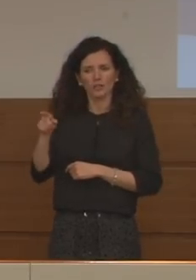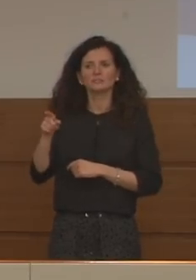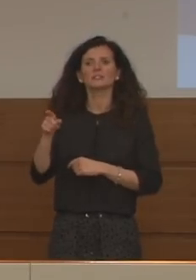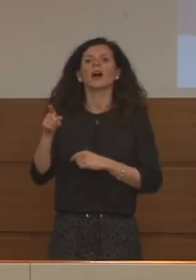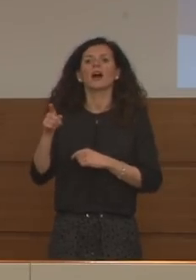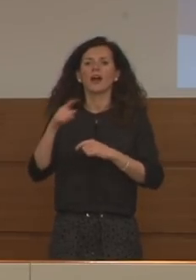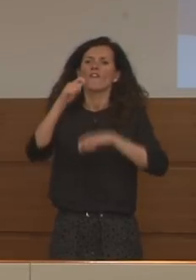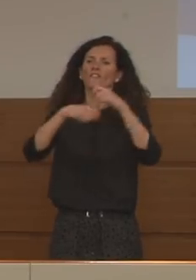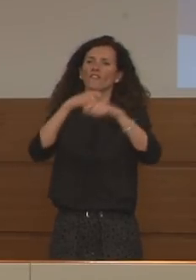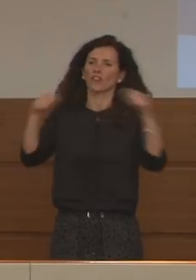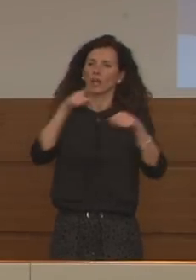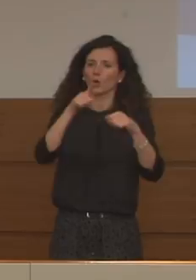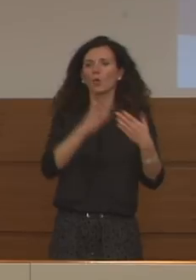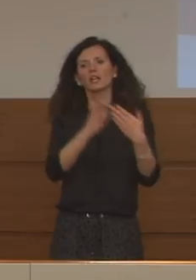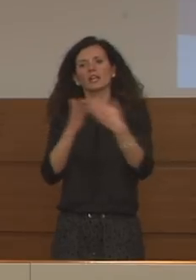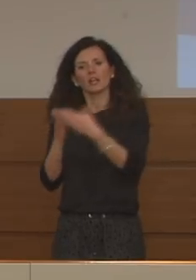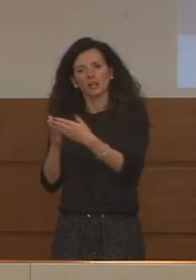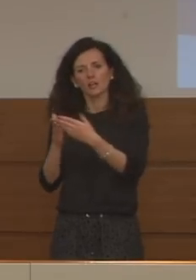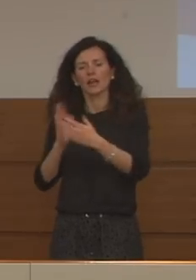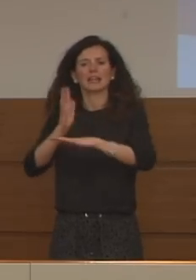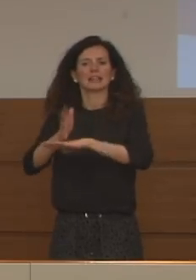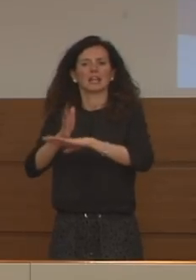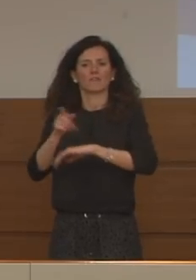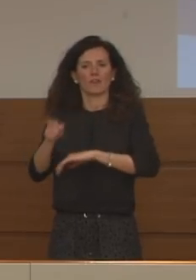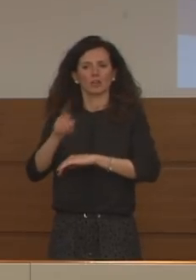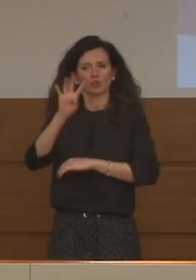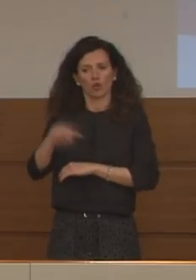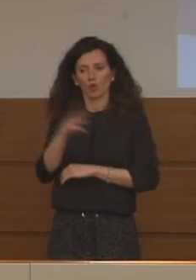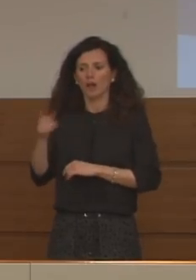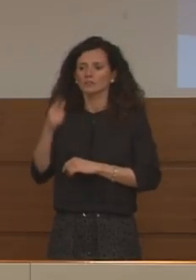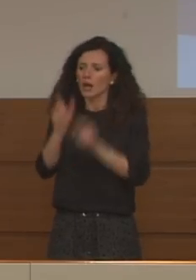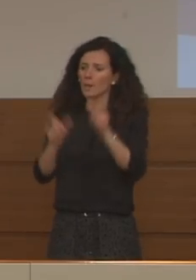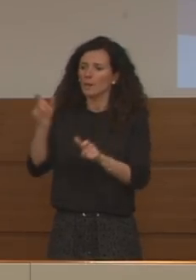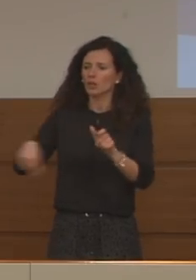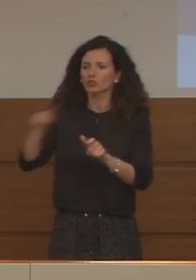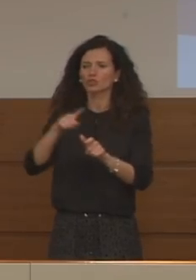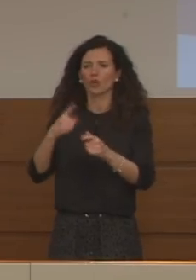Giulia, che voglio ringraziare. Quindi questo dimostra che anche durante questa